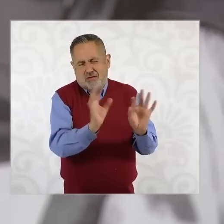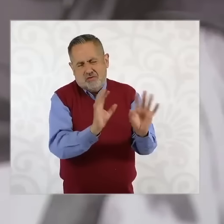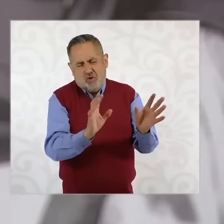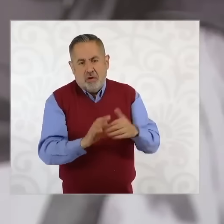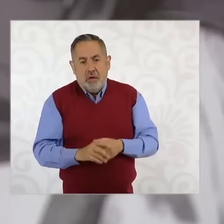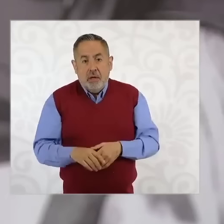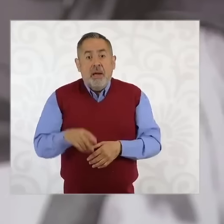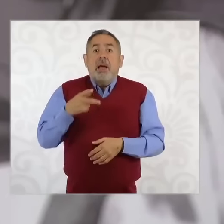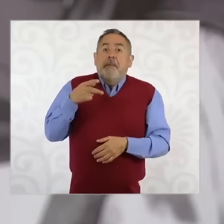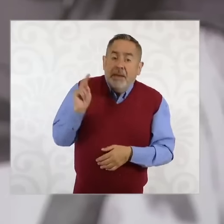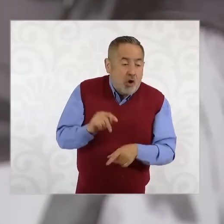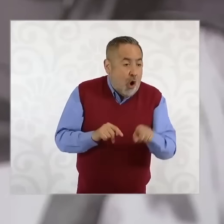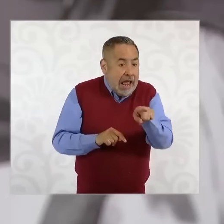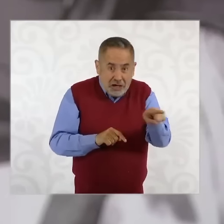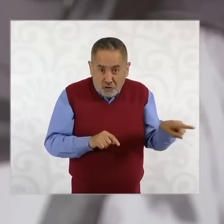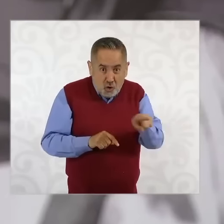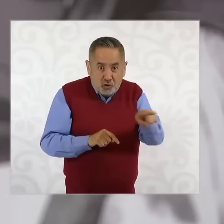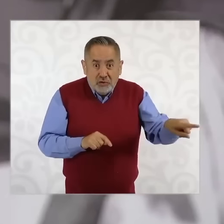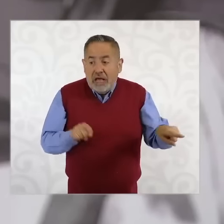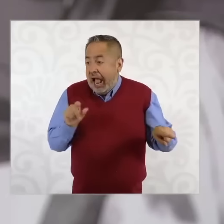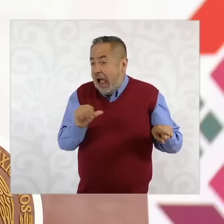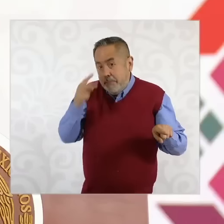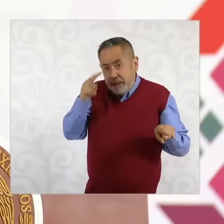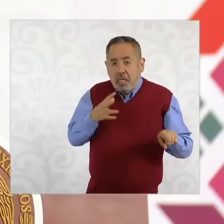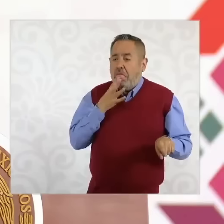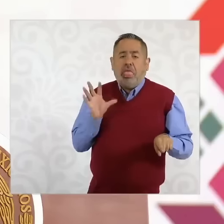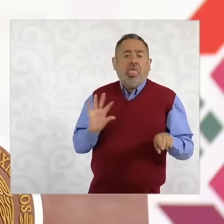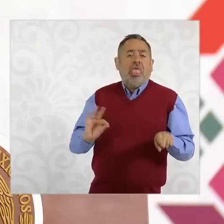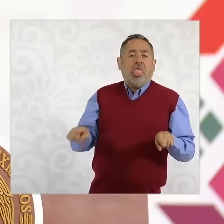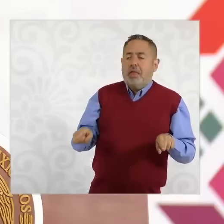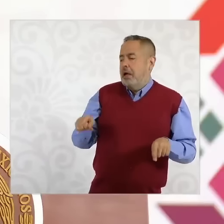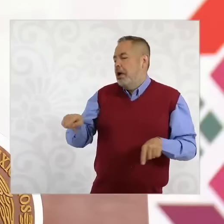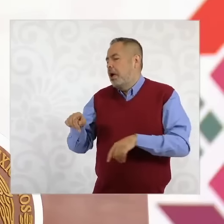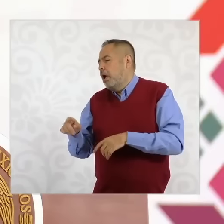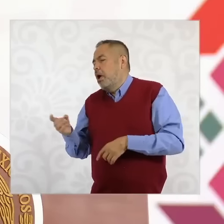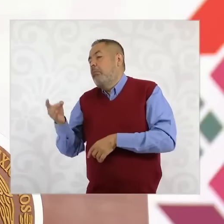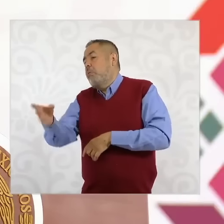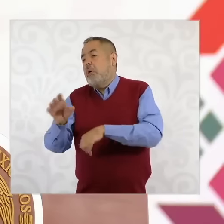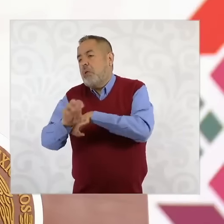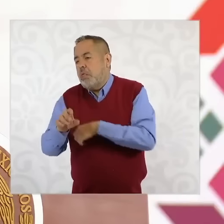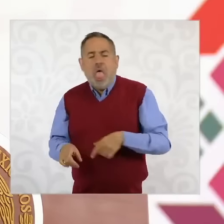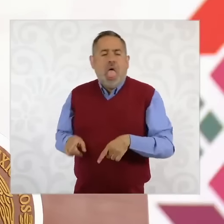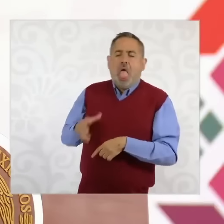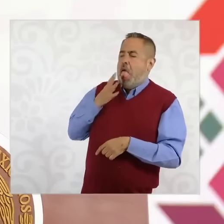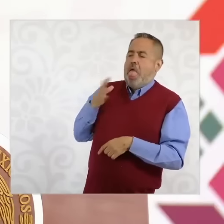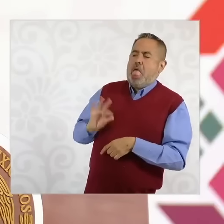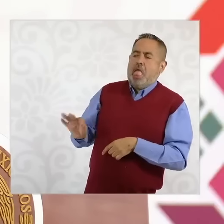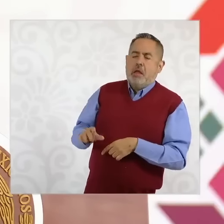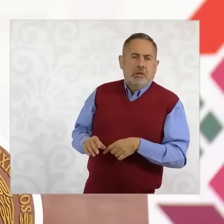al a la selección nacional y su gran triunfo frente a Ecuador y hablar mal de los mexicanos.